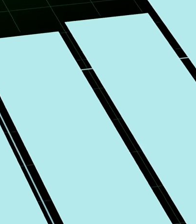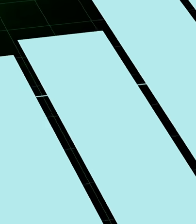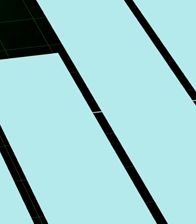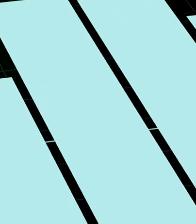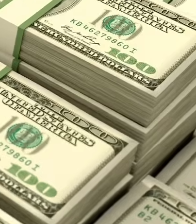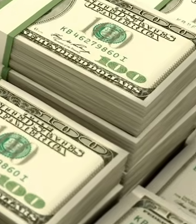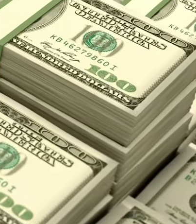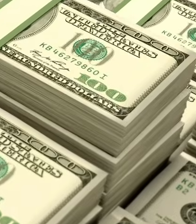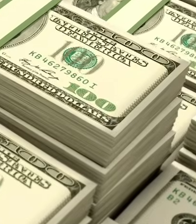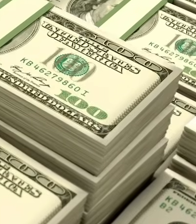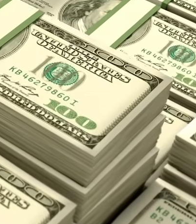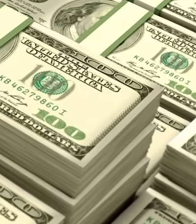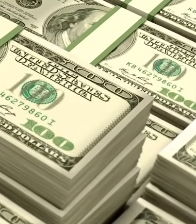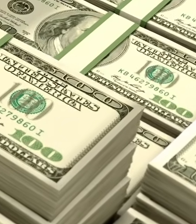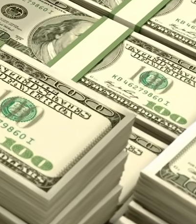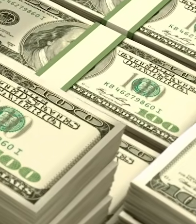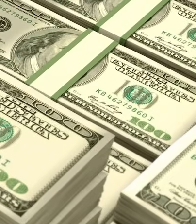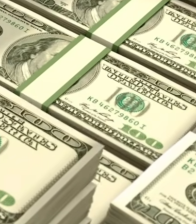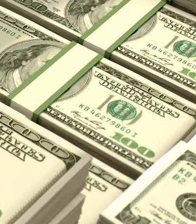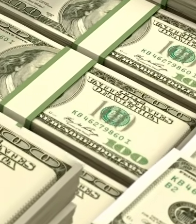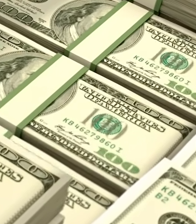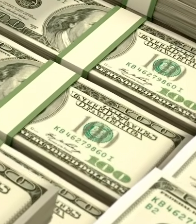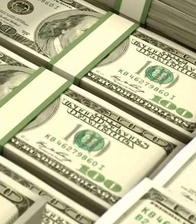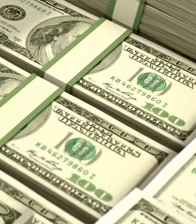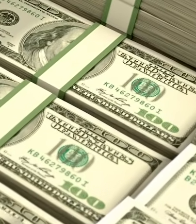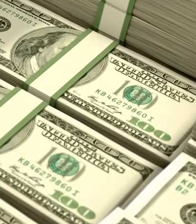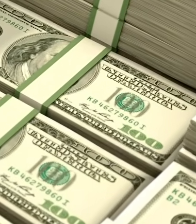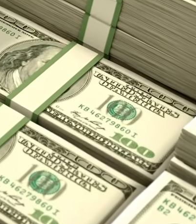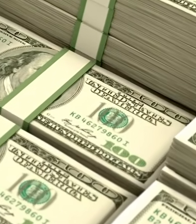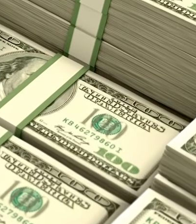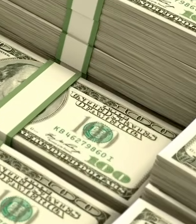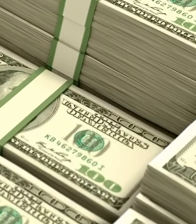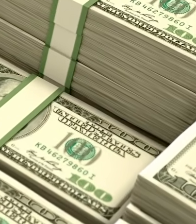billones dó al producto interno B estadounidense. [música] Sin el